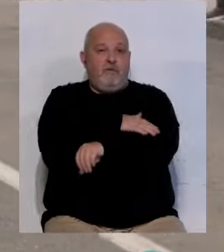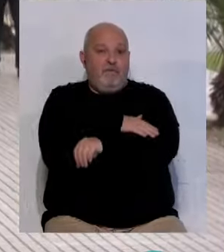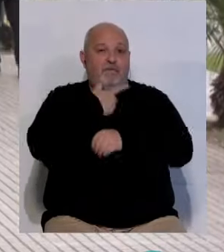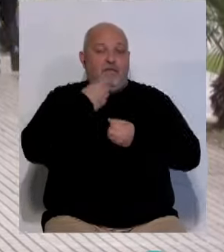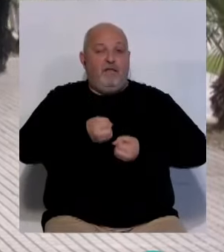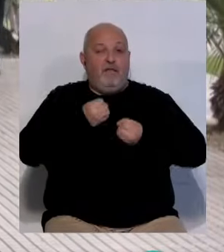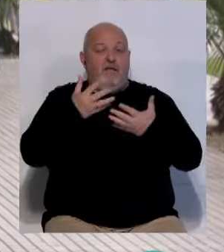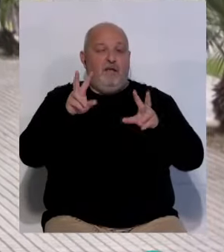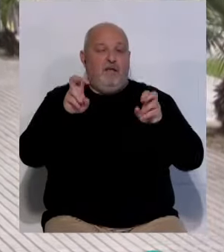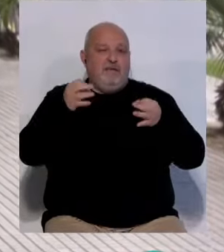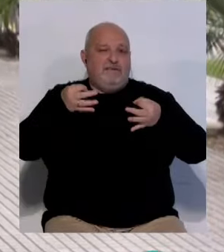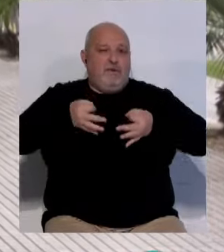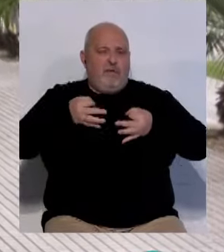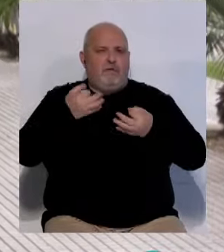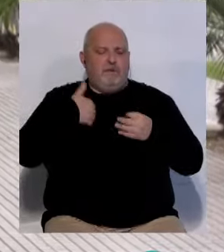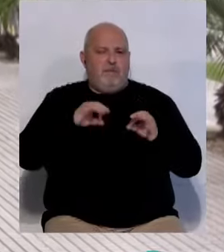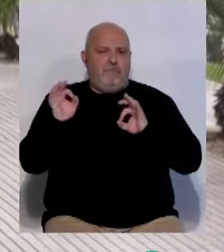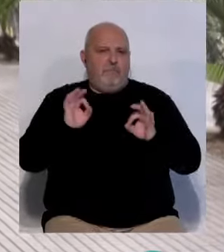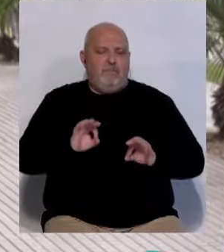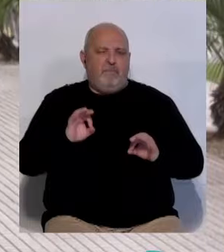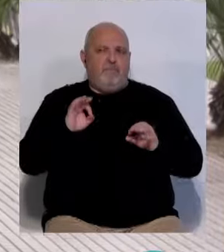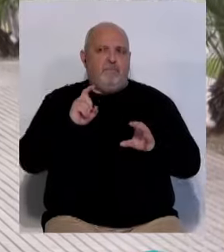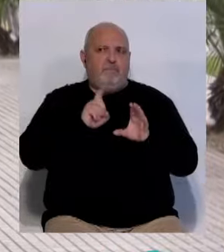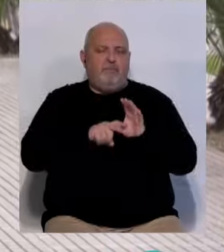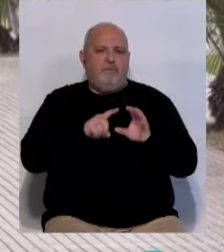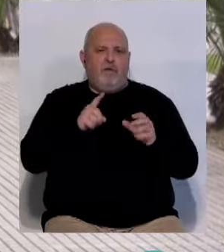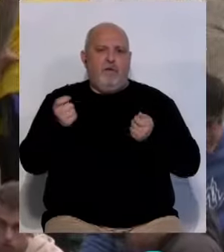el dispositivo de seguridad está a punto y todos los actores implicados están coordinados para que